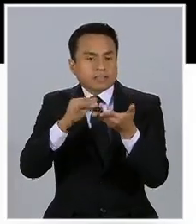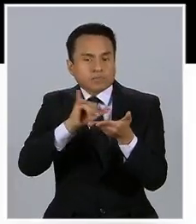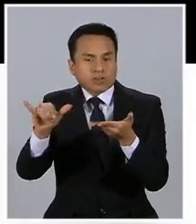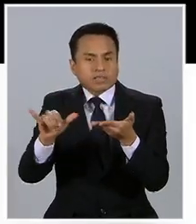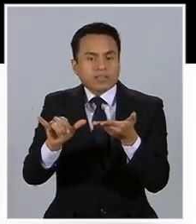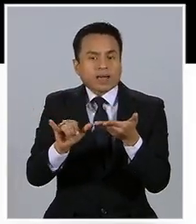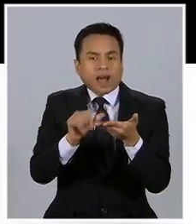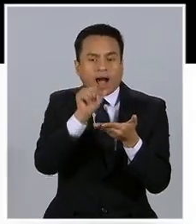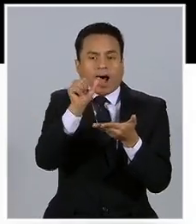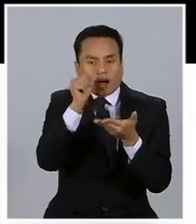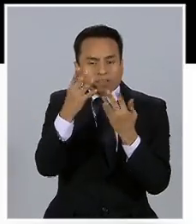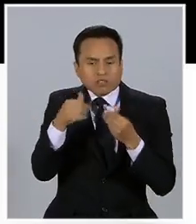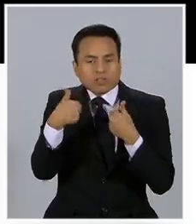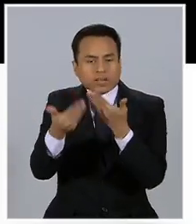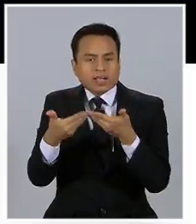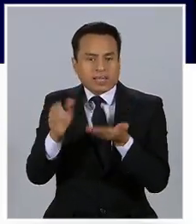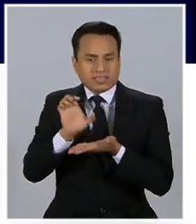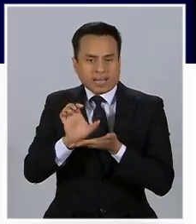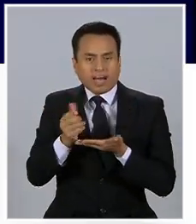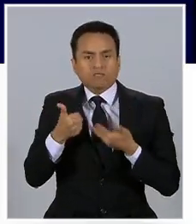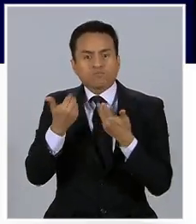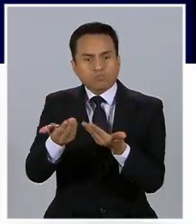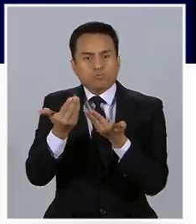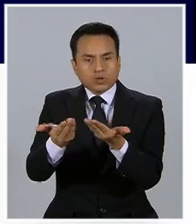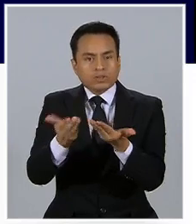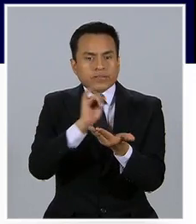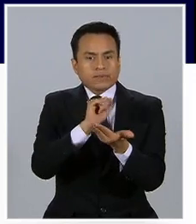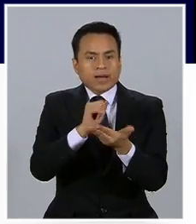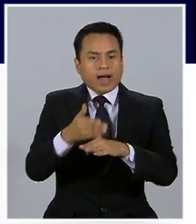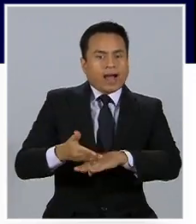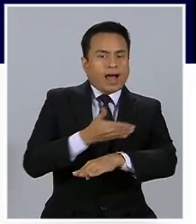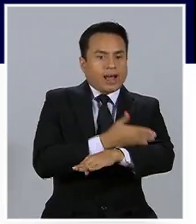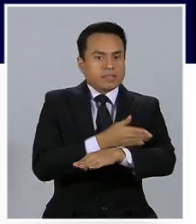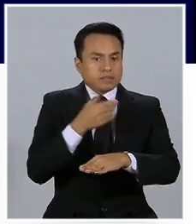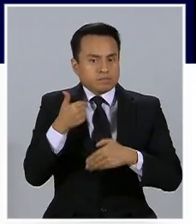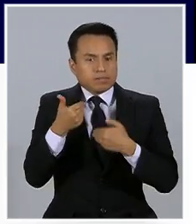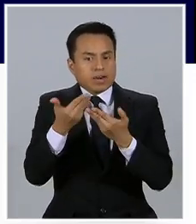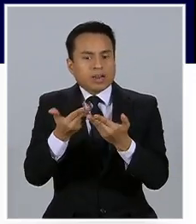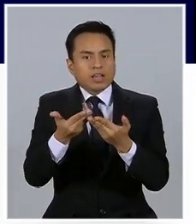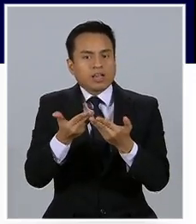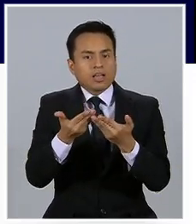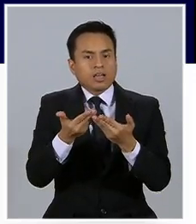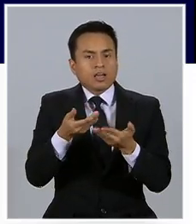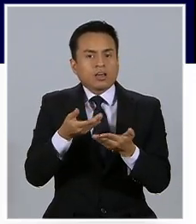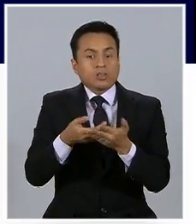desde el aparato del estado de tal manera poder anticipar el consumidor conflictivo pero además